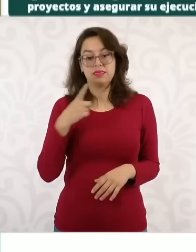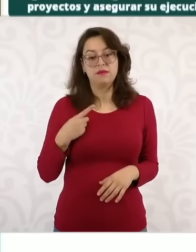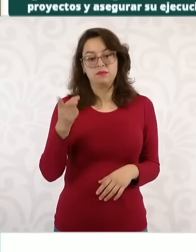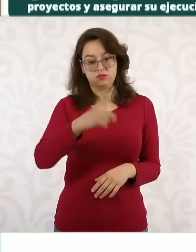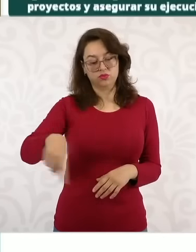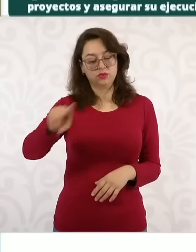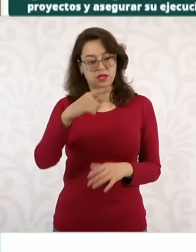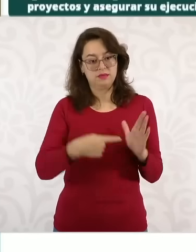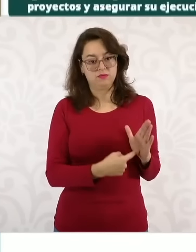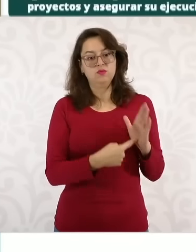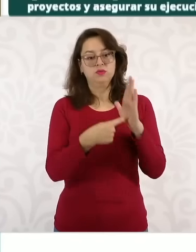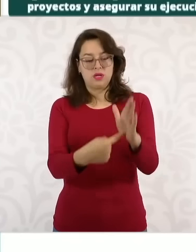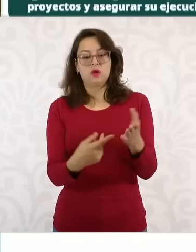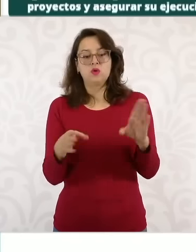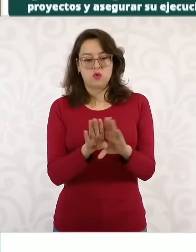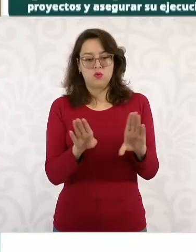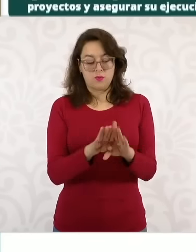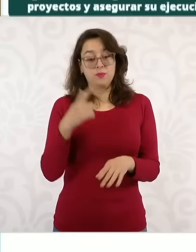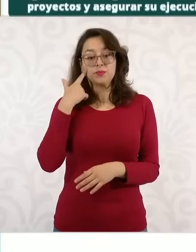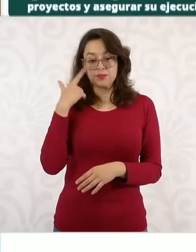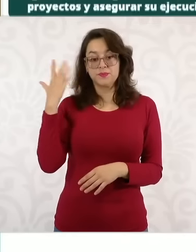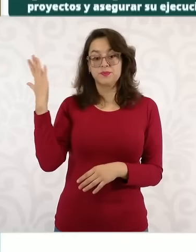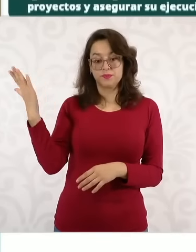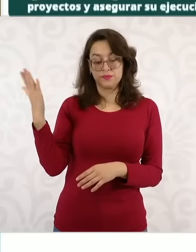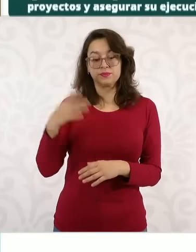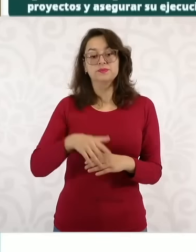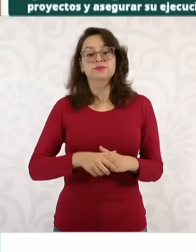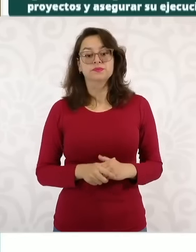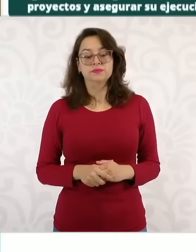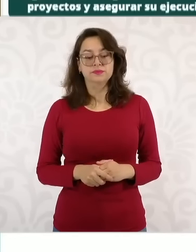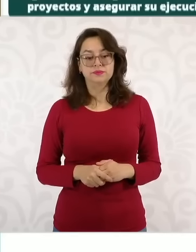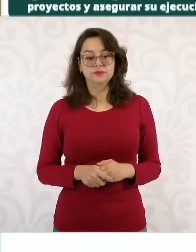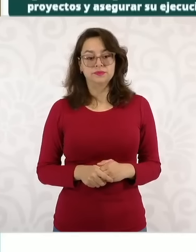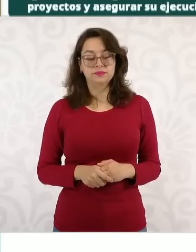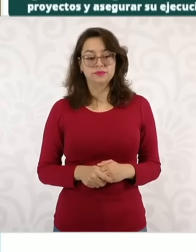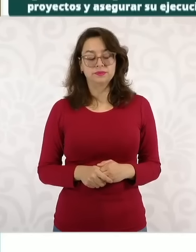todos ustedes. Primero hicimos unas sesiones informativas muy grandes, habían hubo más de